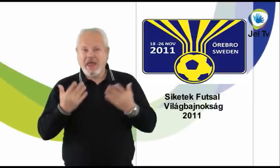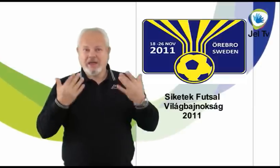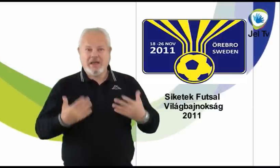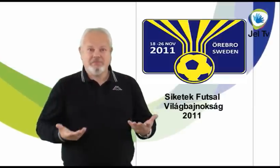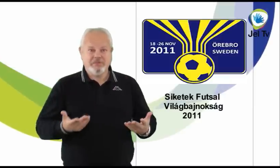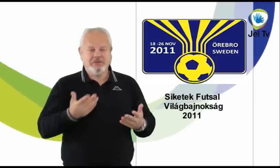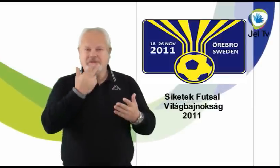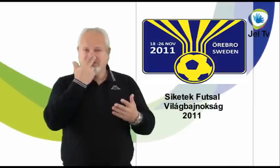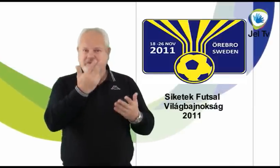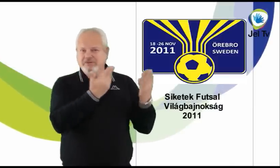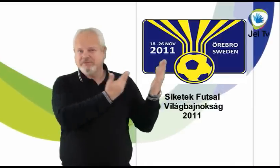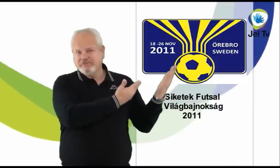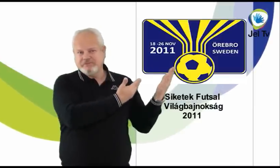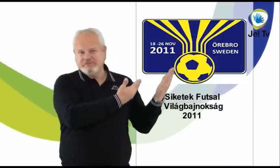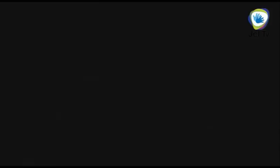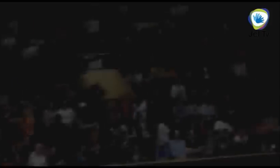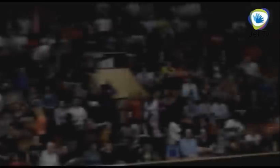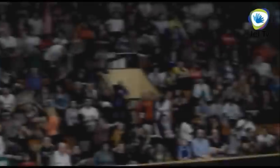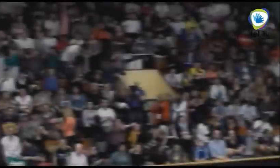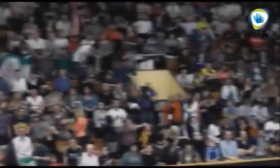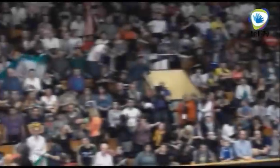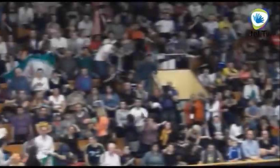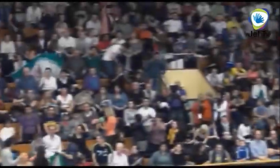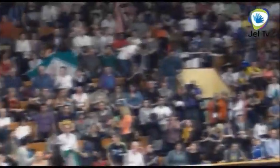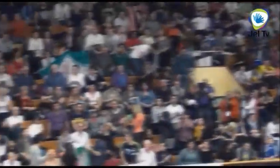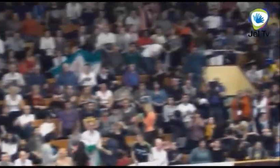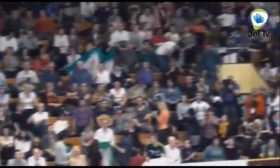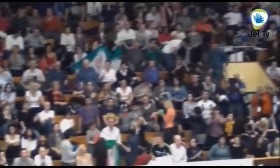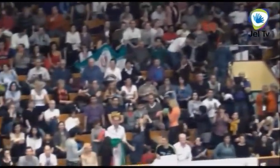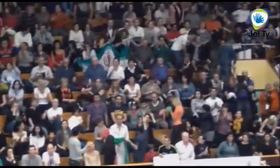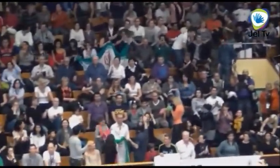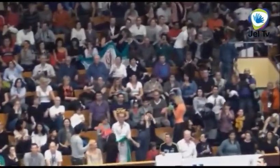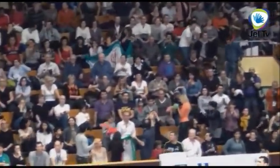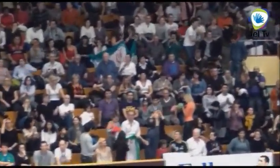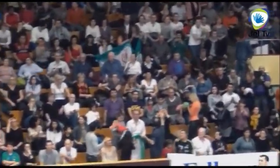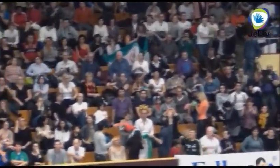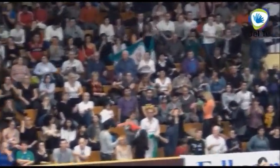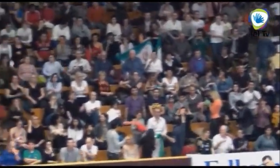Az eddigi eredményekből egy kis ízelítő.